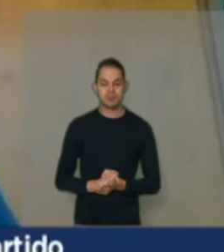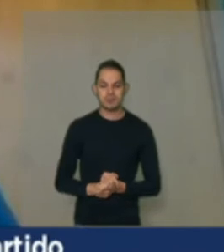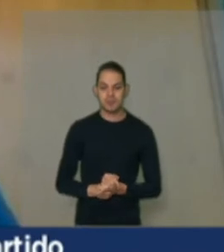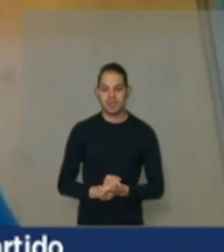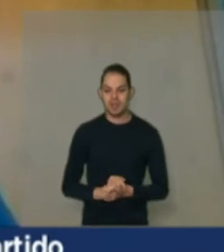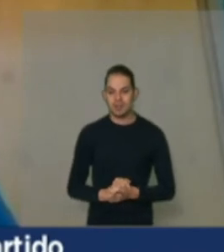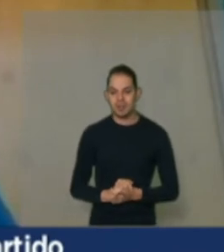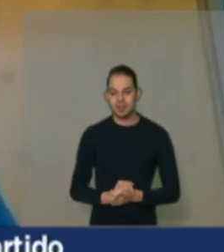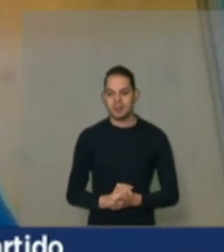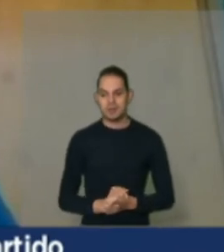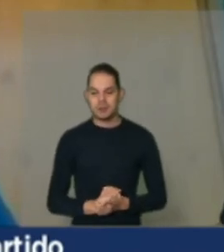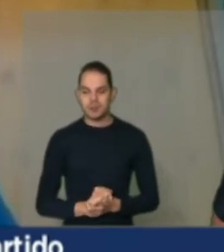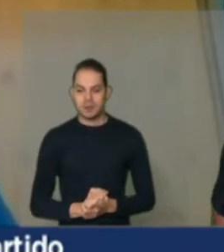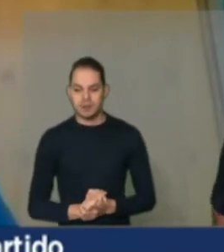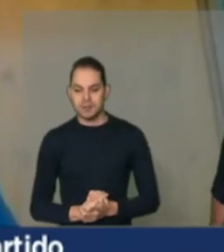PROPOSIÇÃO EM SUA TOTALIDADE. AO SER